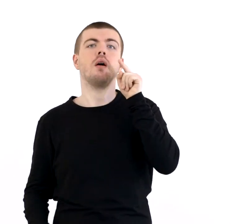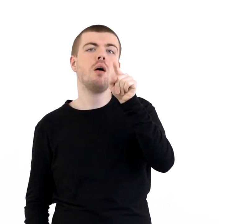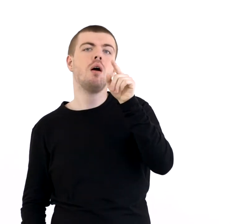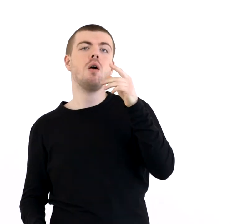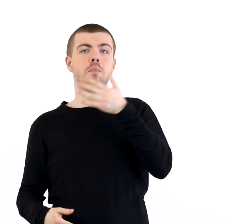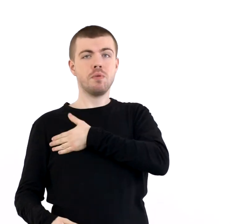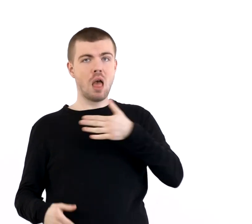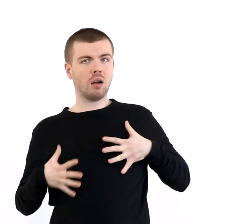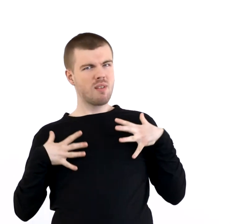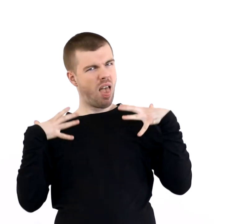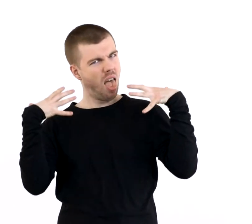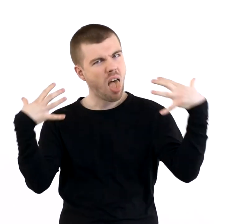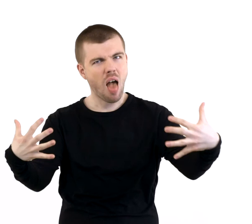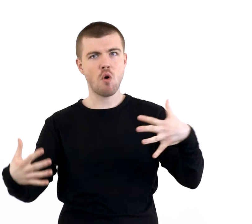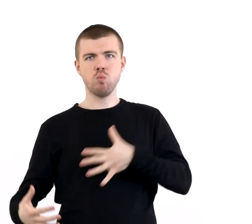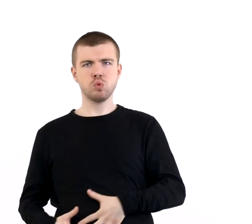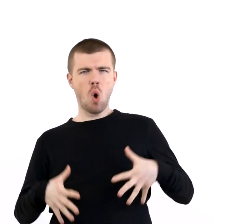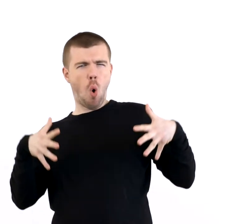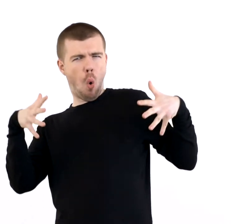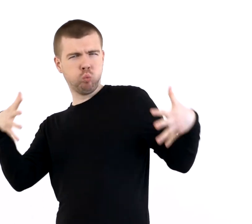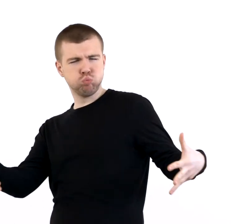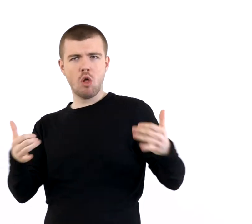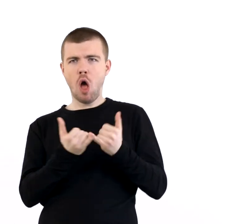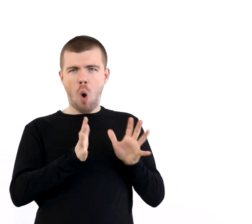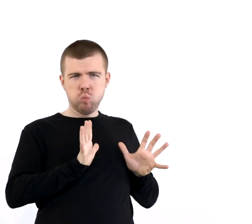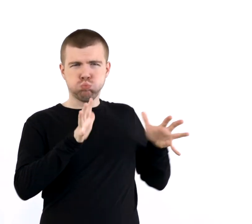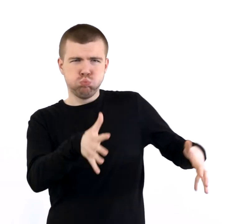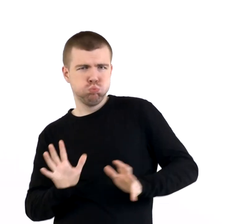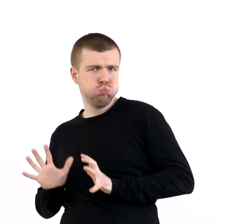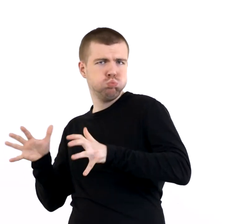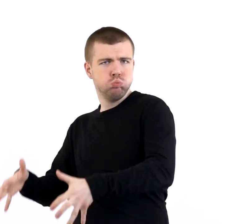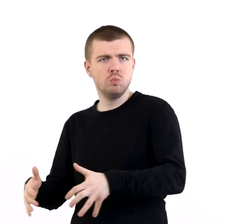Najbardziej wydatne są jej piersi, brzuch oraz uda.